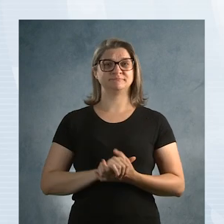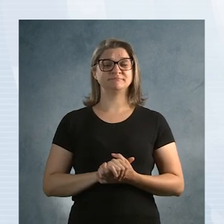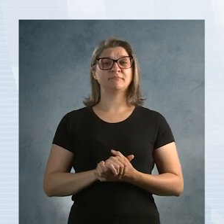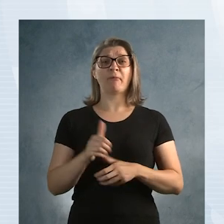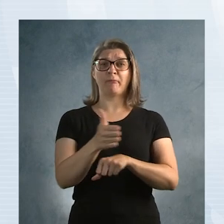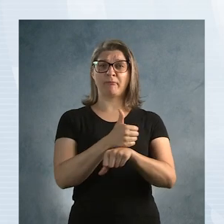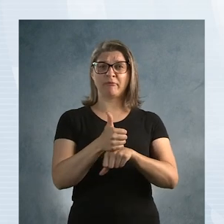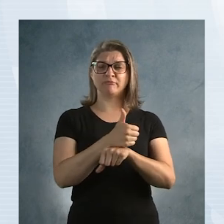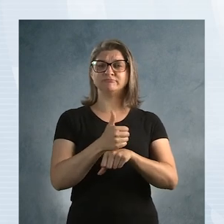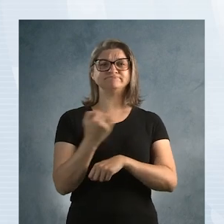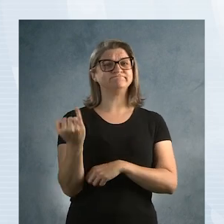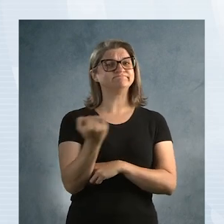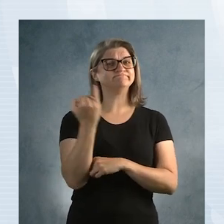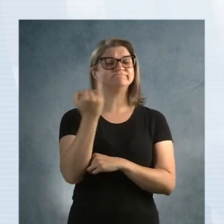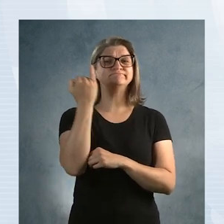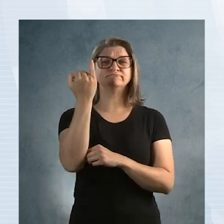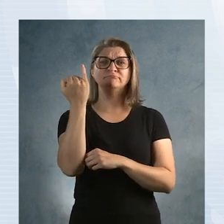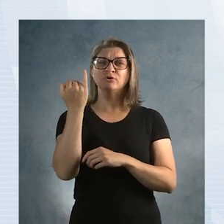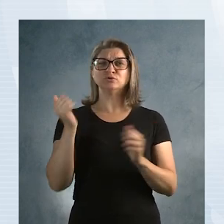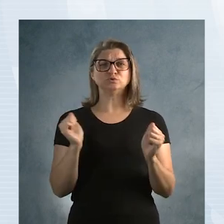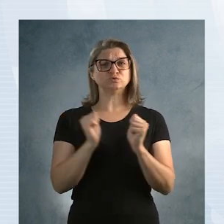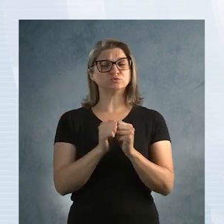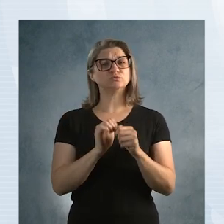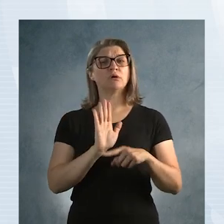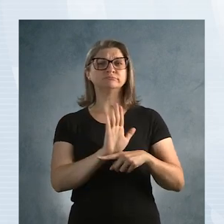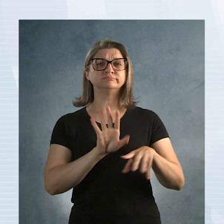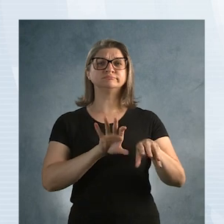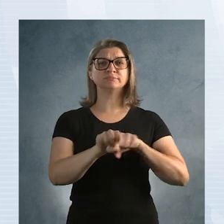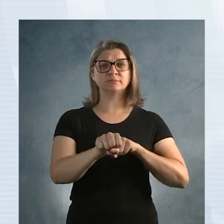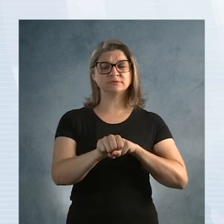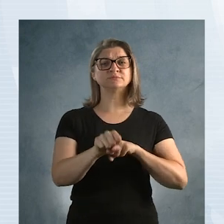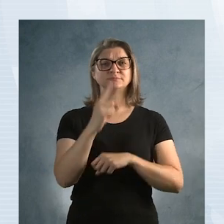profissionais que também foram fundamentais na formação profissional de Marcos.